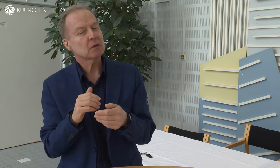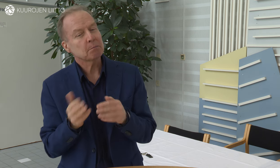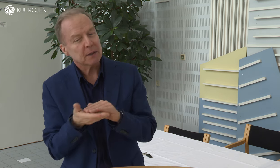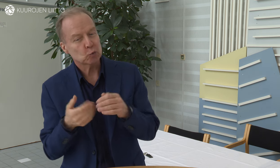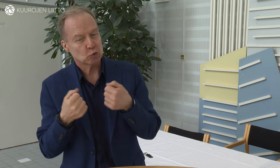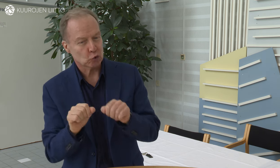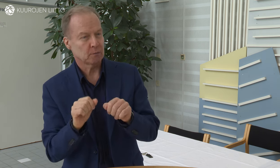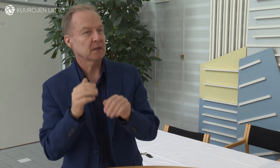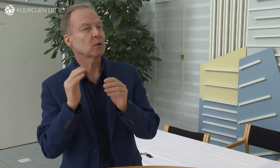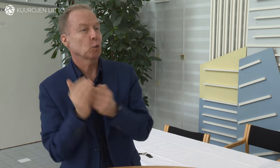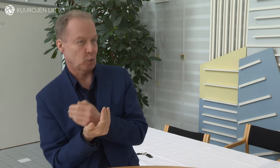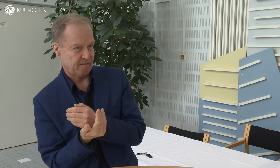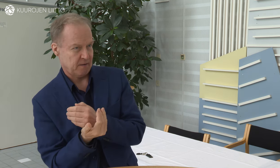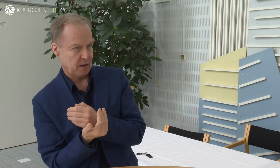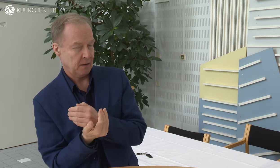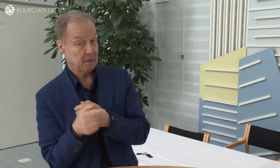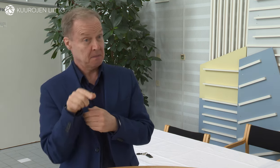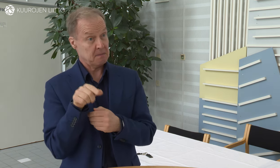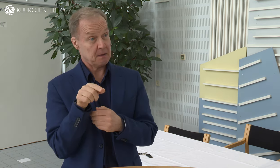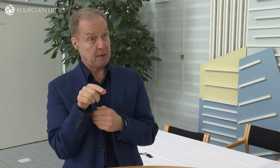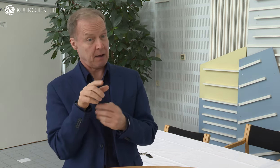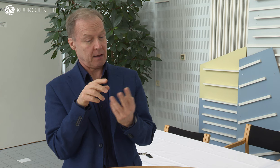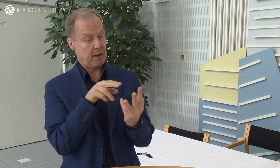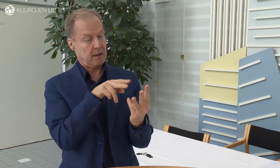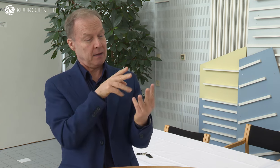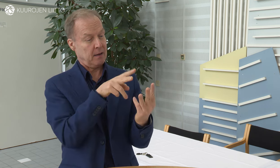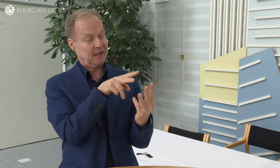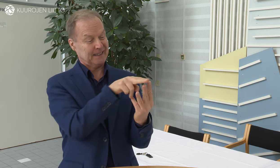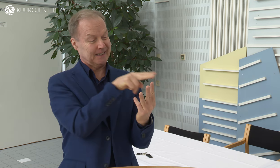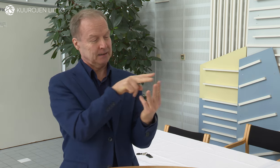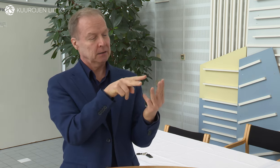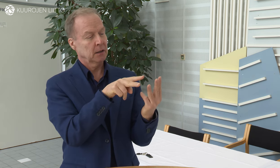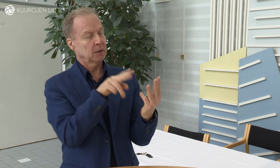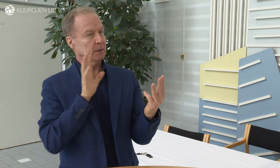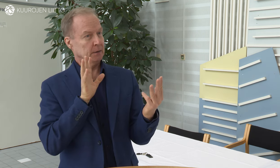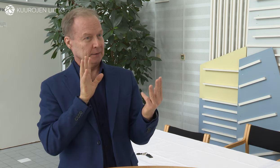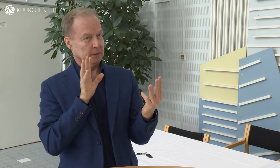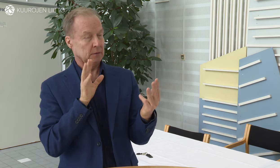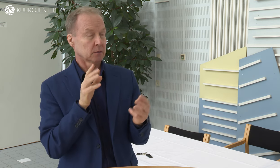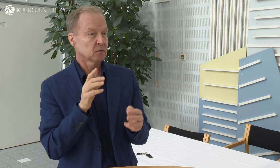jotta perustyö voidaan turvata.